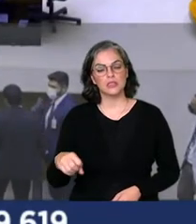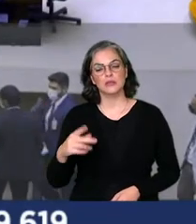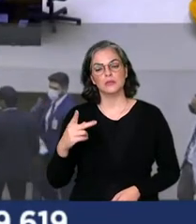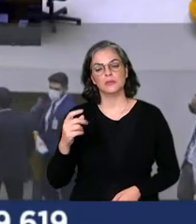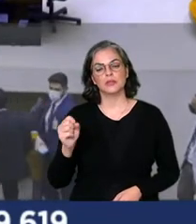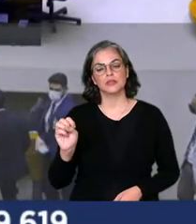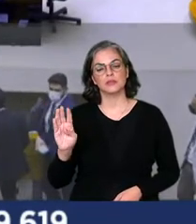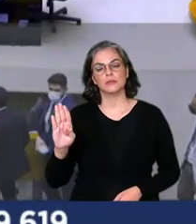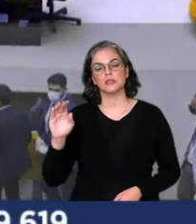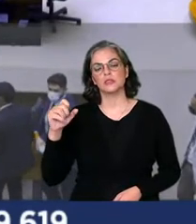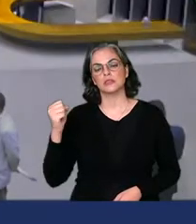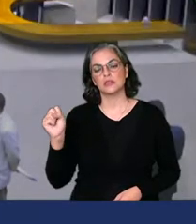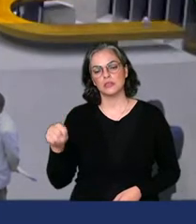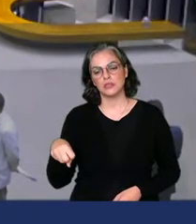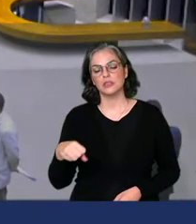[DEPUTADO]: PSDB SIM, PRESIDENTE.